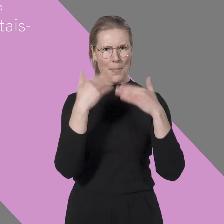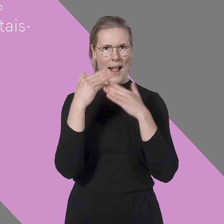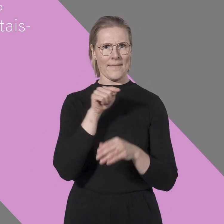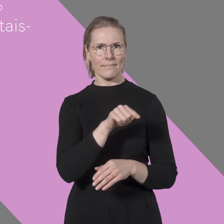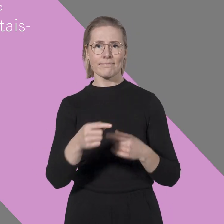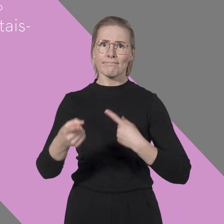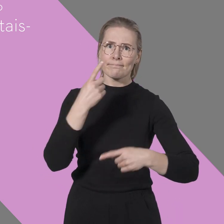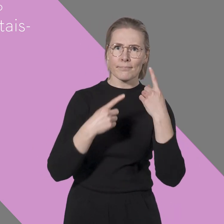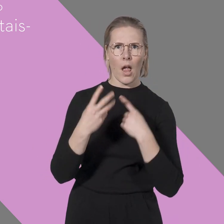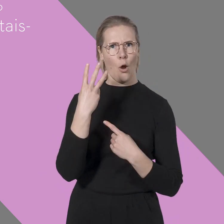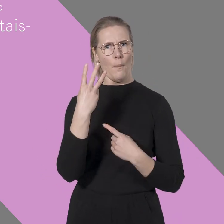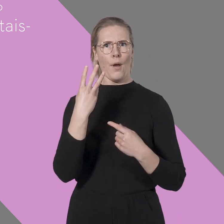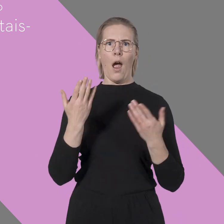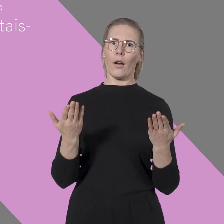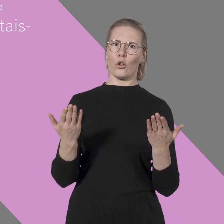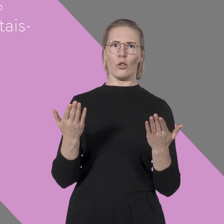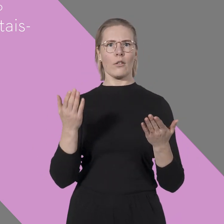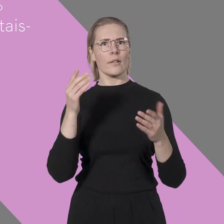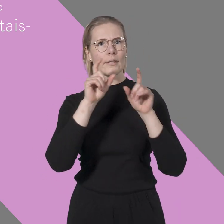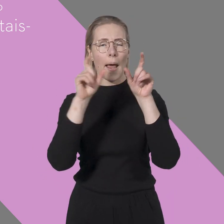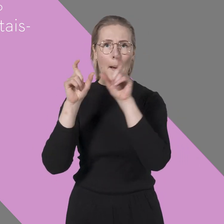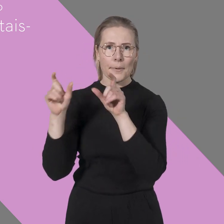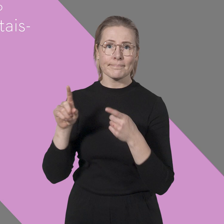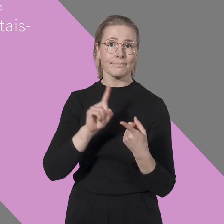Päivillä käsitellään kolmea ajankohtaista teemaa: